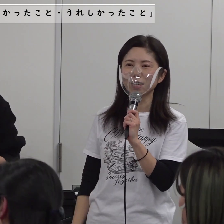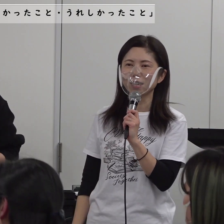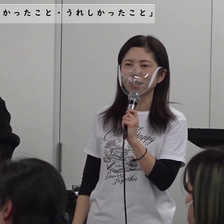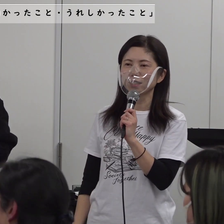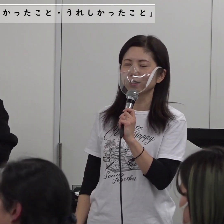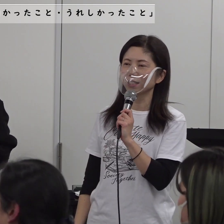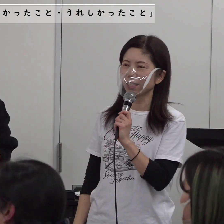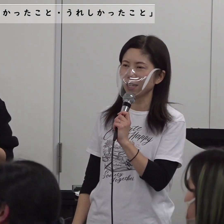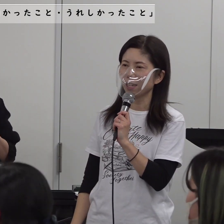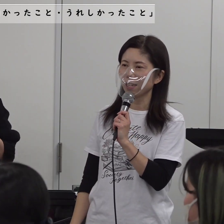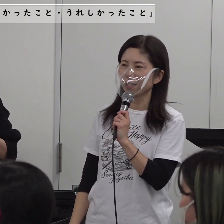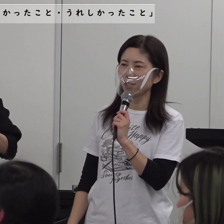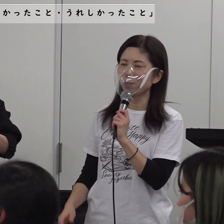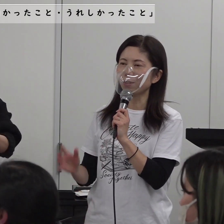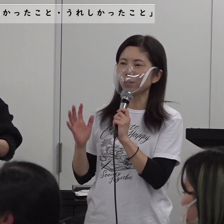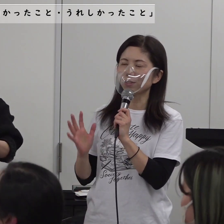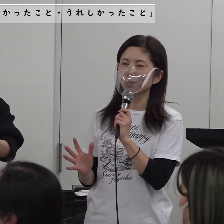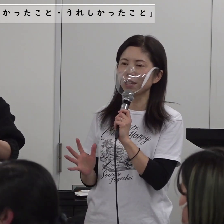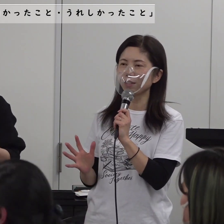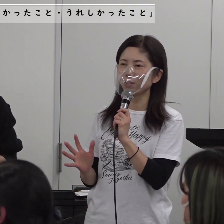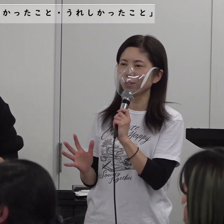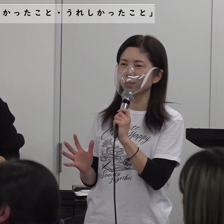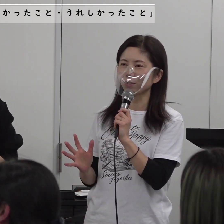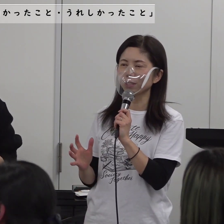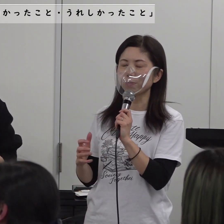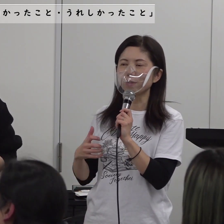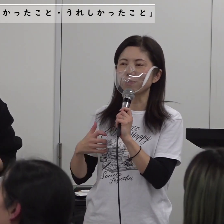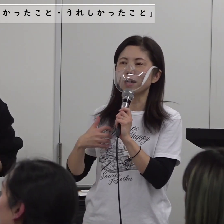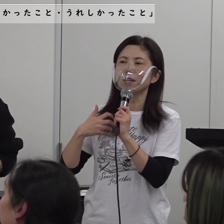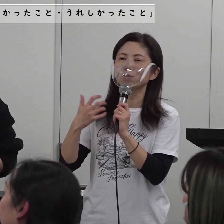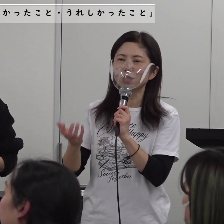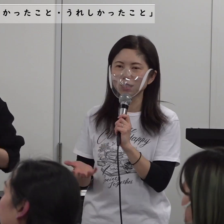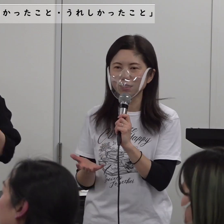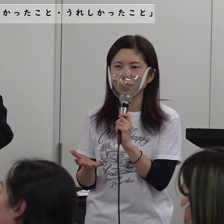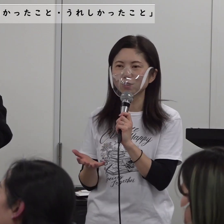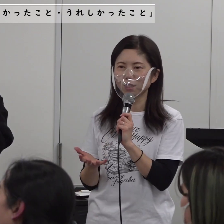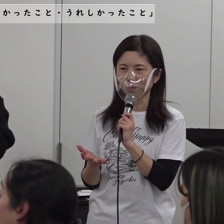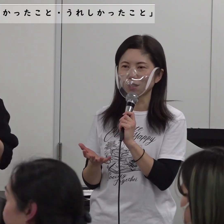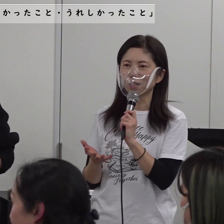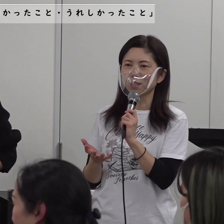そしてでもその原動力としてやっぱり前向きにしてくれる